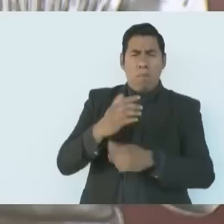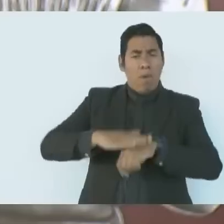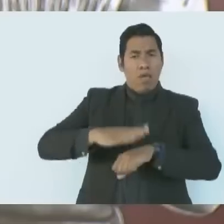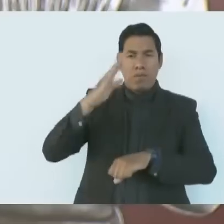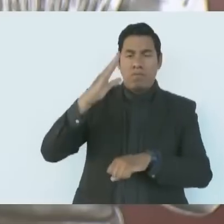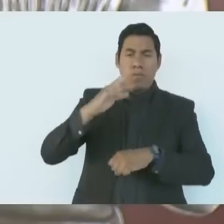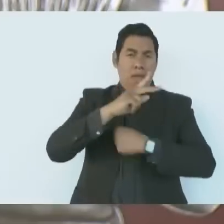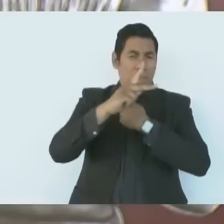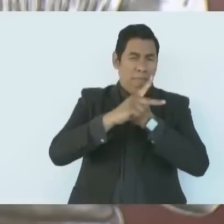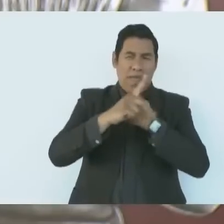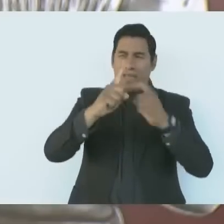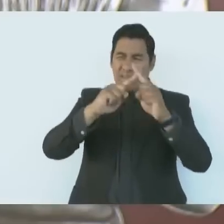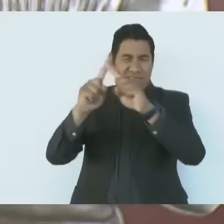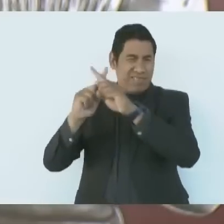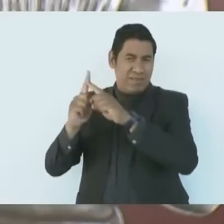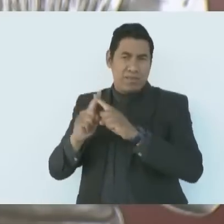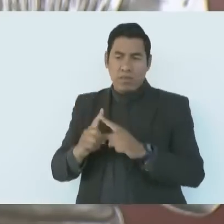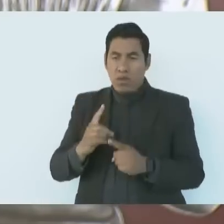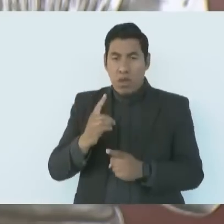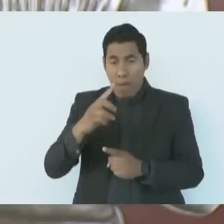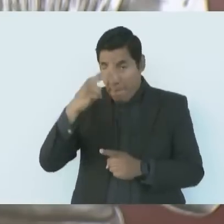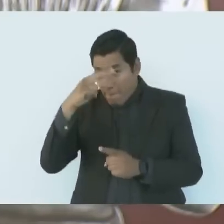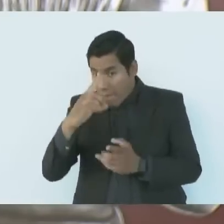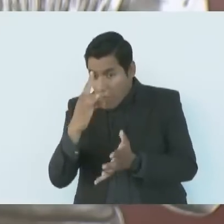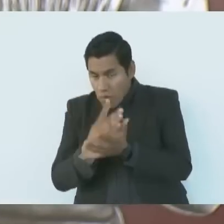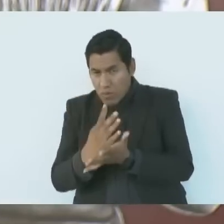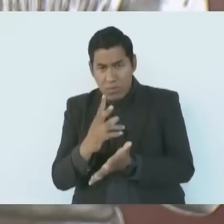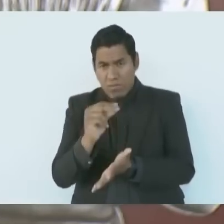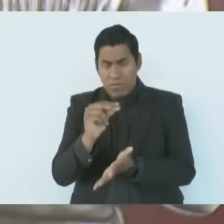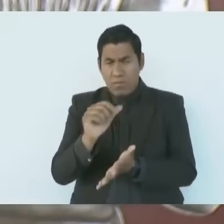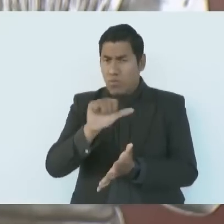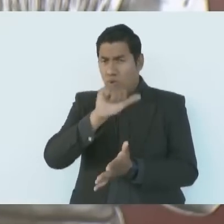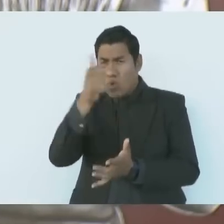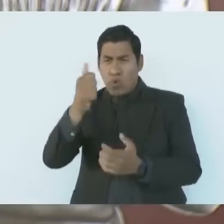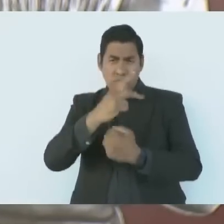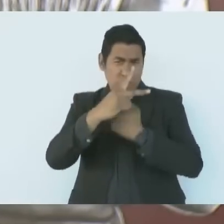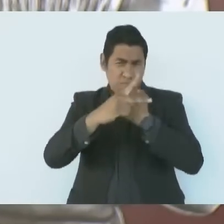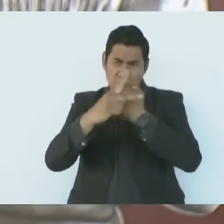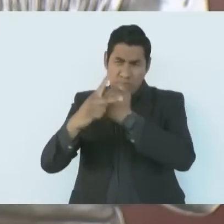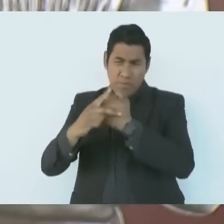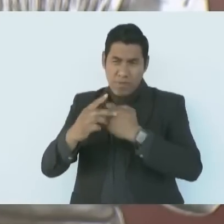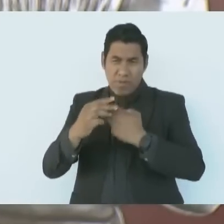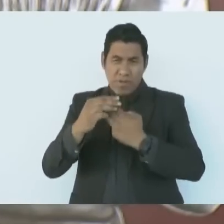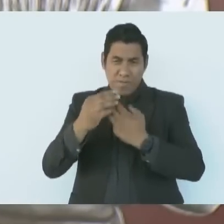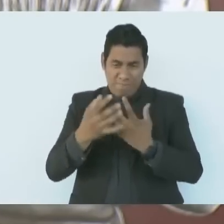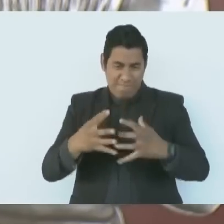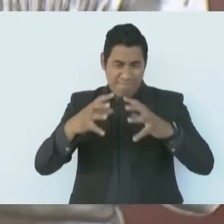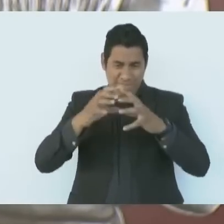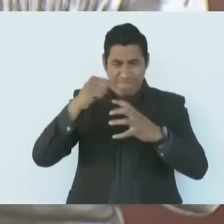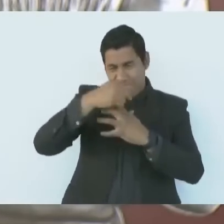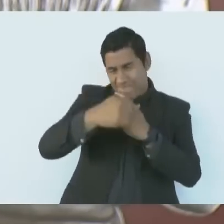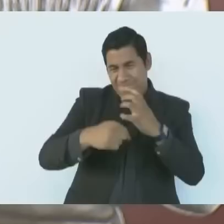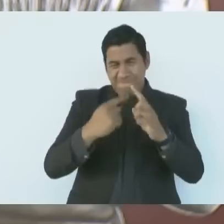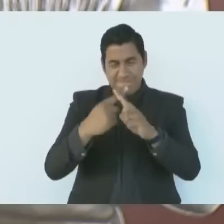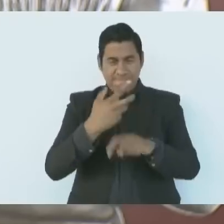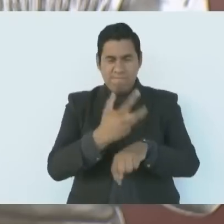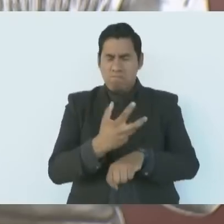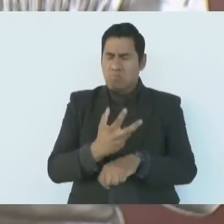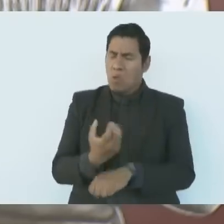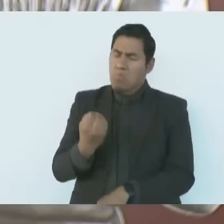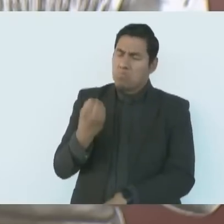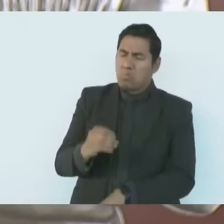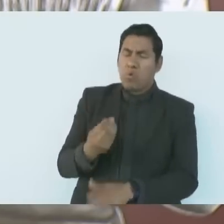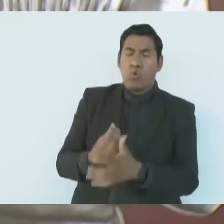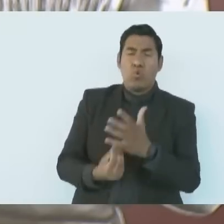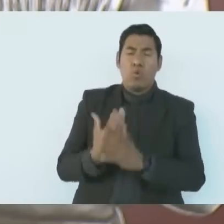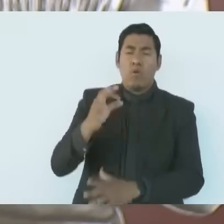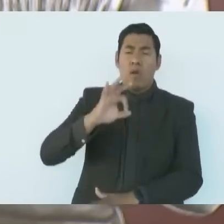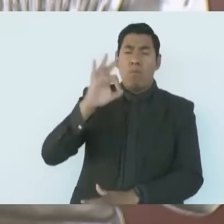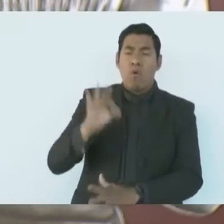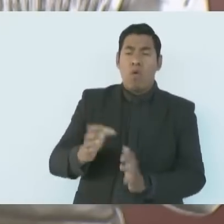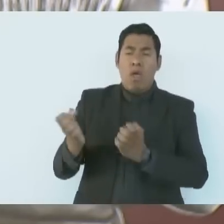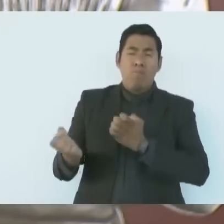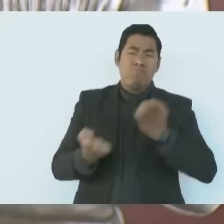no solo de México Sino de todos los países del Mundo nosotros estamos esperando al último anuncio